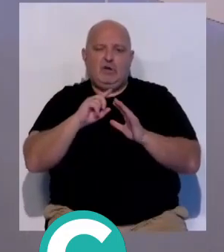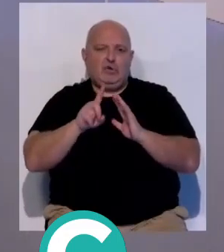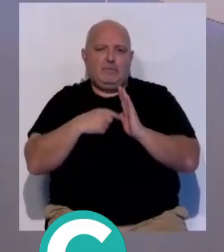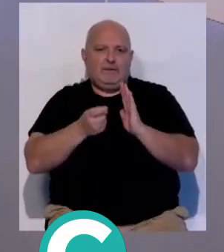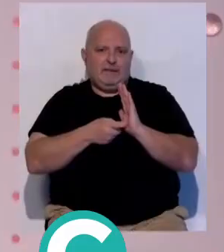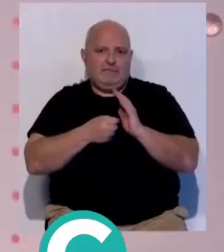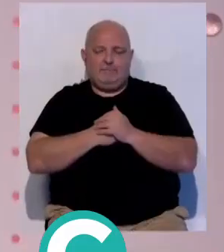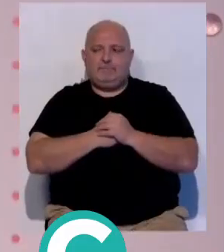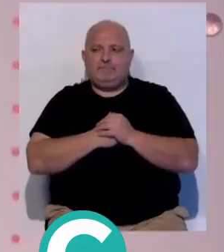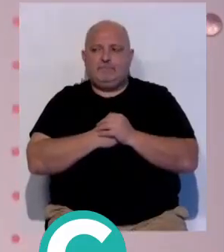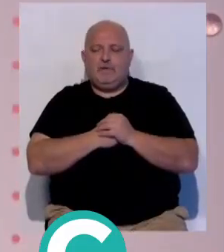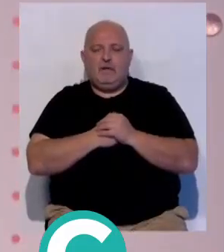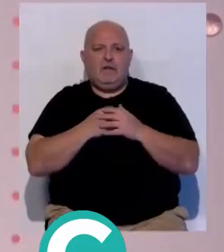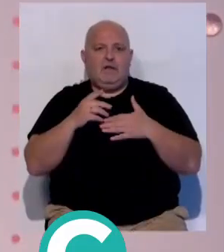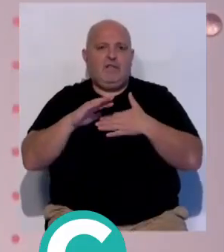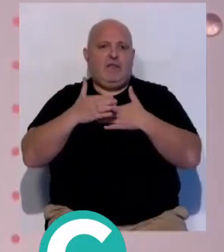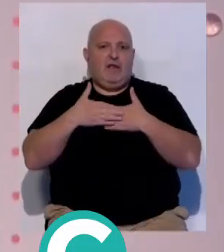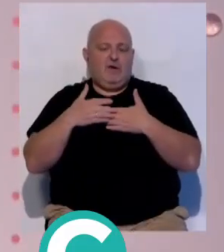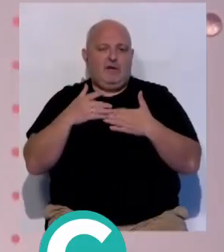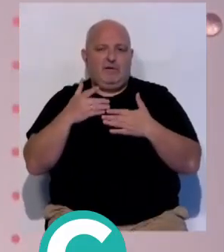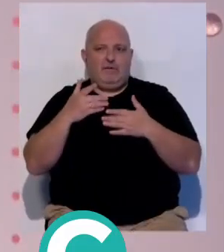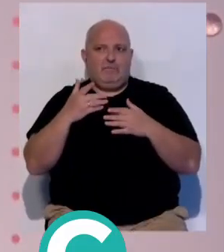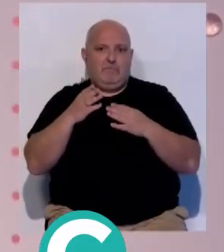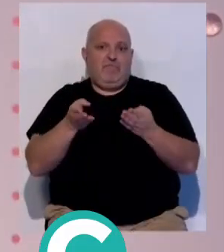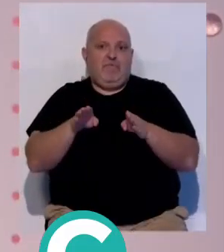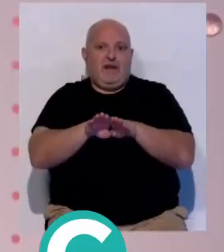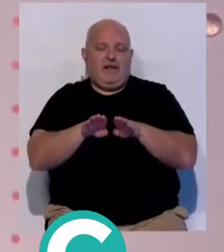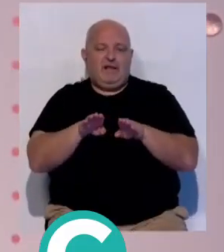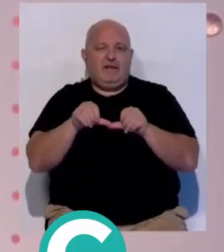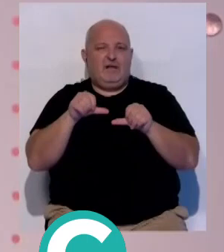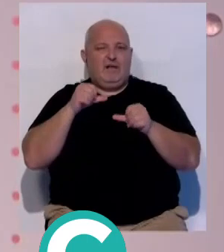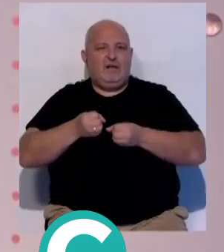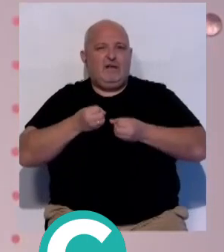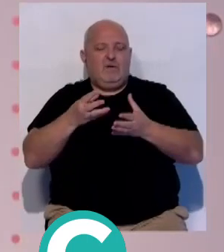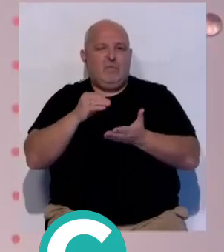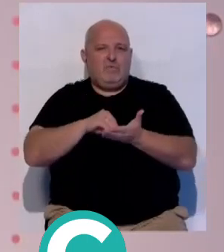absoluta sí tiene que cerrar totalmente cicatrizar porque lo hemos comentado en muchas ocasiones como